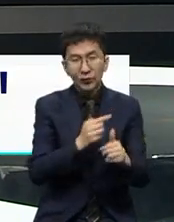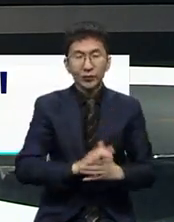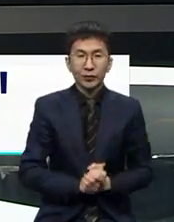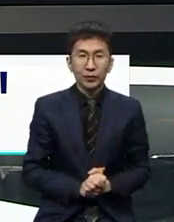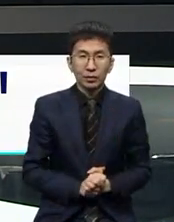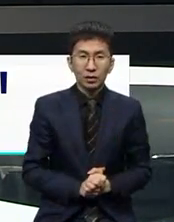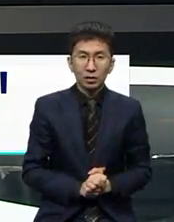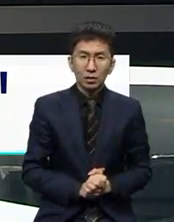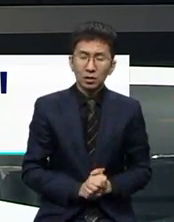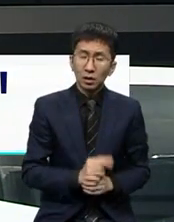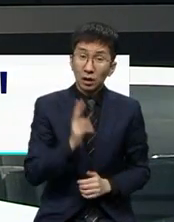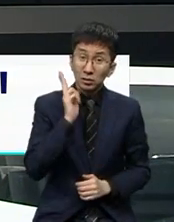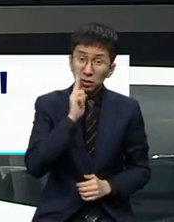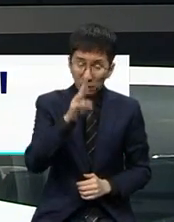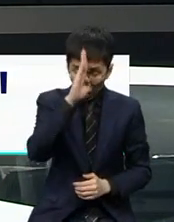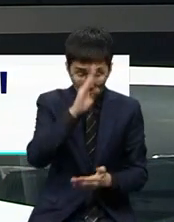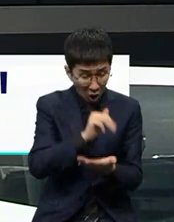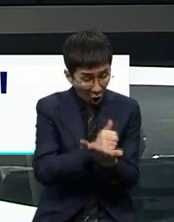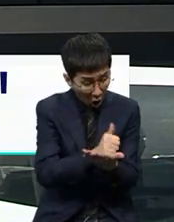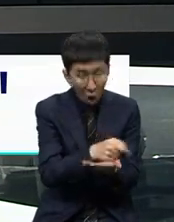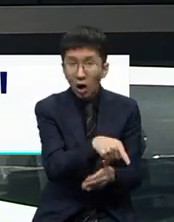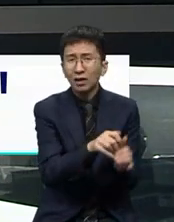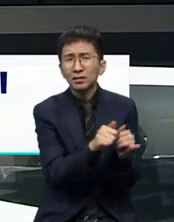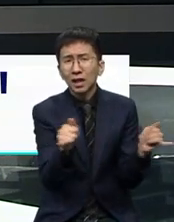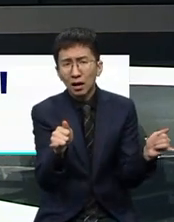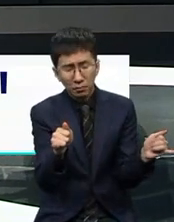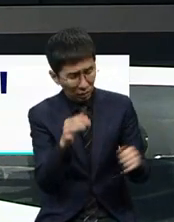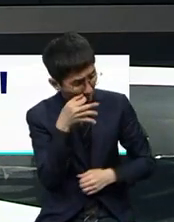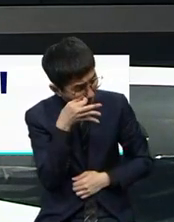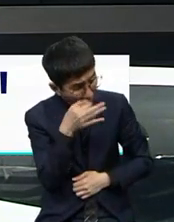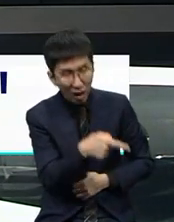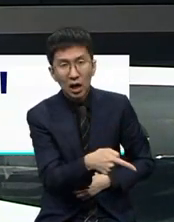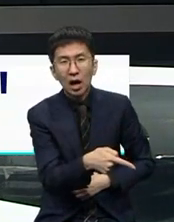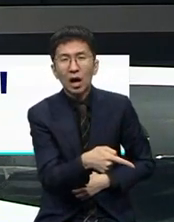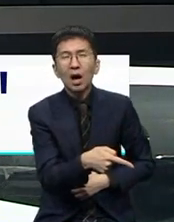이렇게 상태가 심각한 환자들을 분석해 봤더니 백신 접종 횟수와 관련이 있는